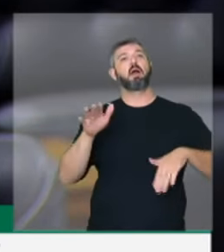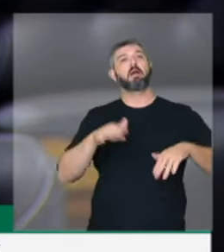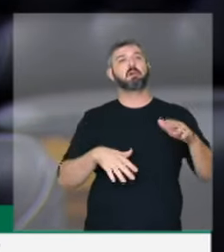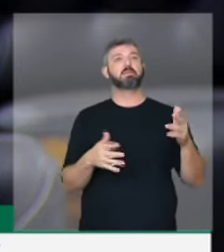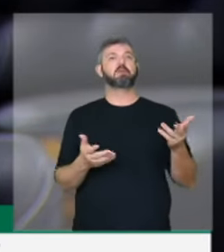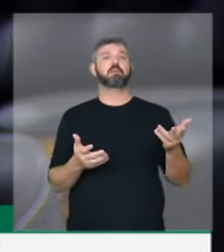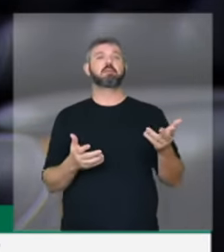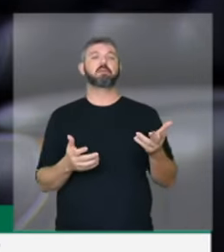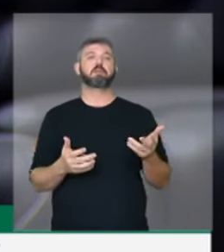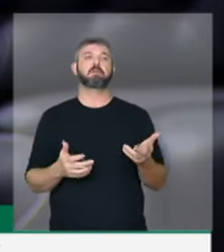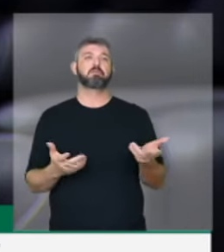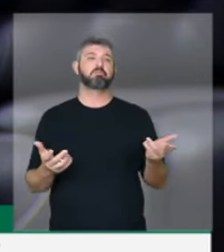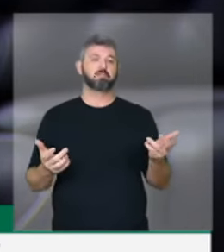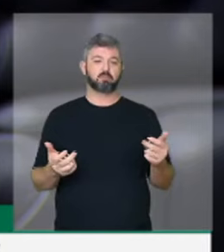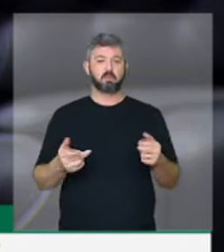NAÇÃO DE UMA SÓ TORCIDA, DE